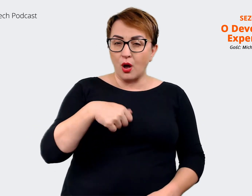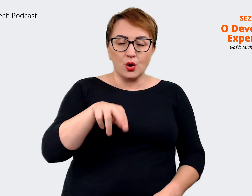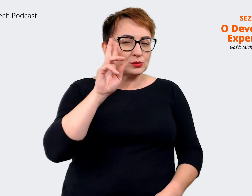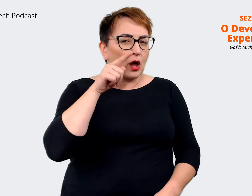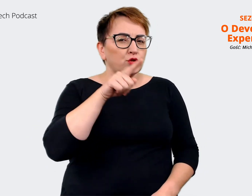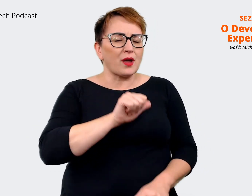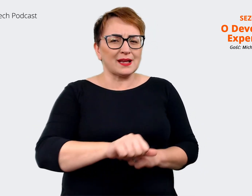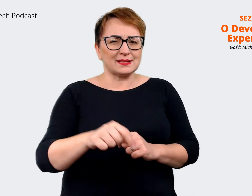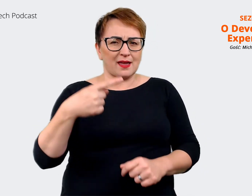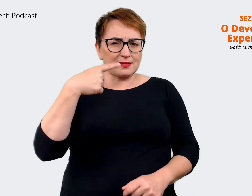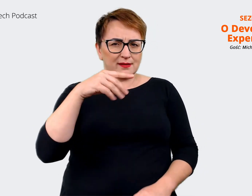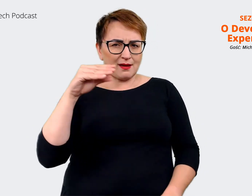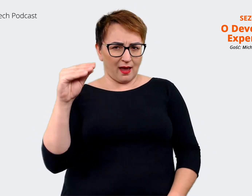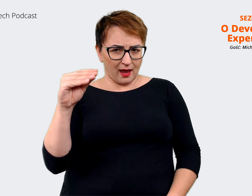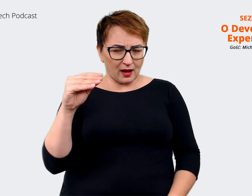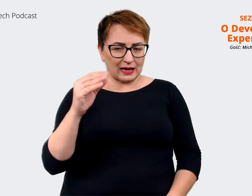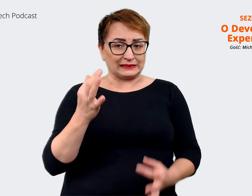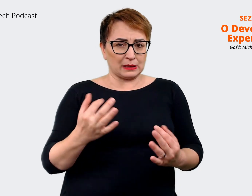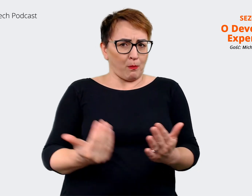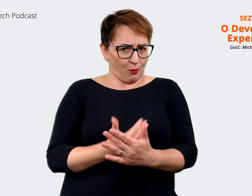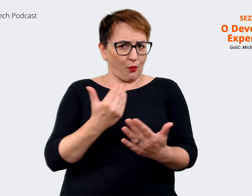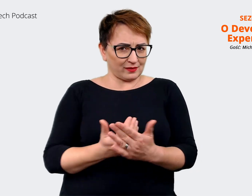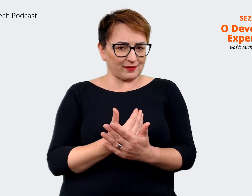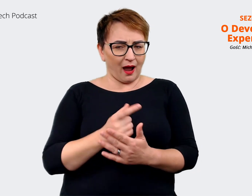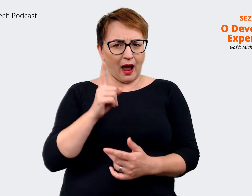że to jest developer experience, to jest coś, co jest teraz modne,